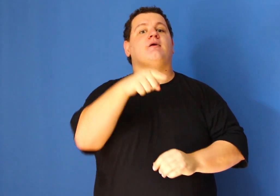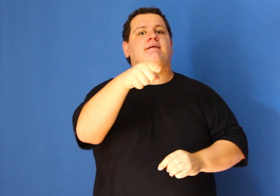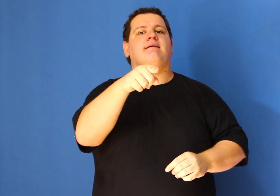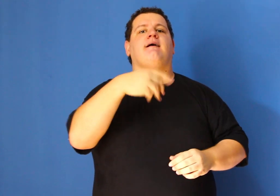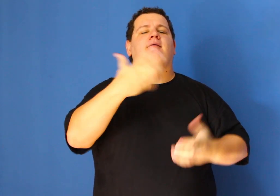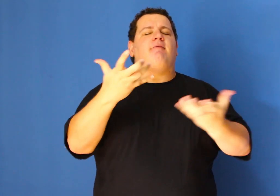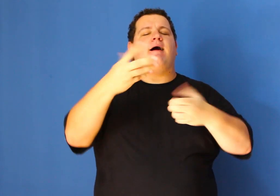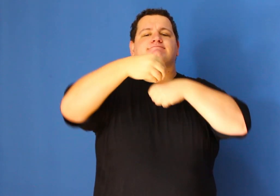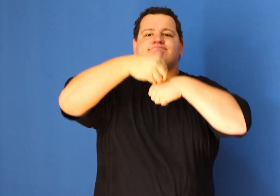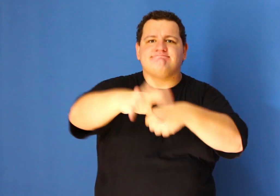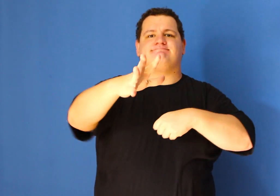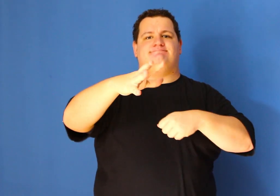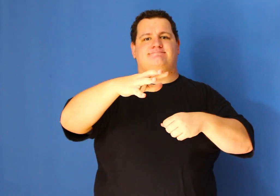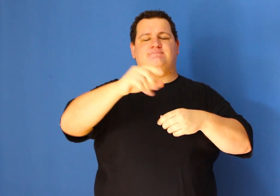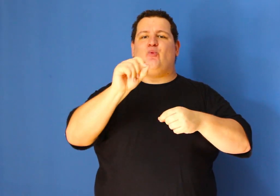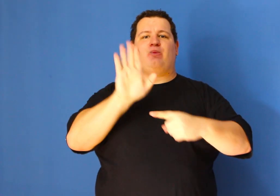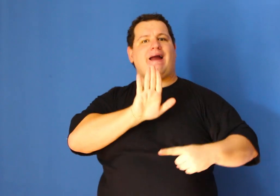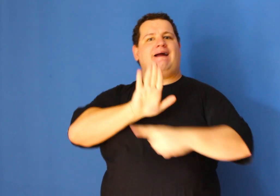Quero dar um recado para vocês.